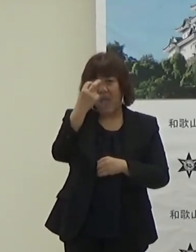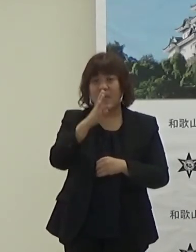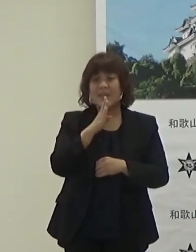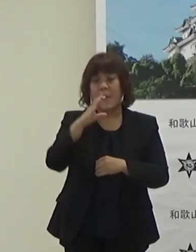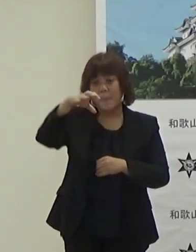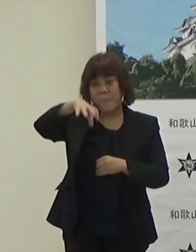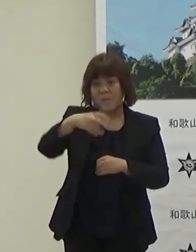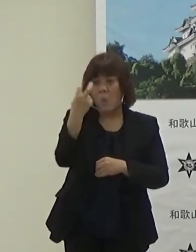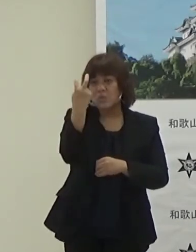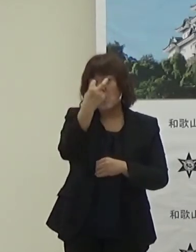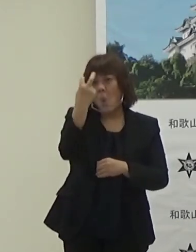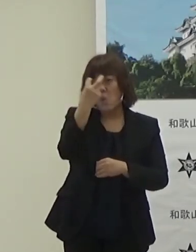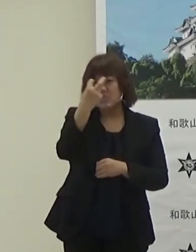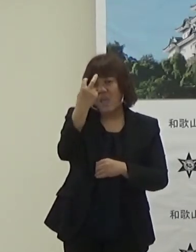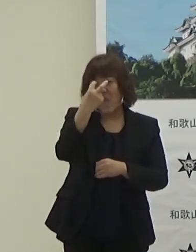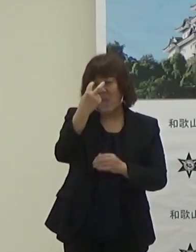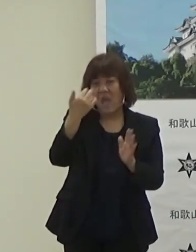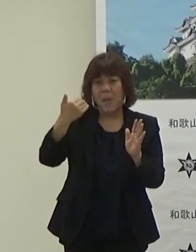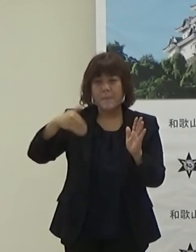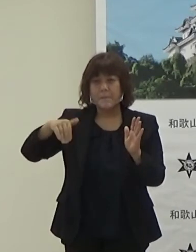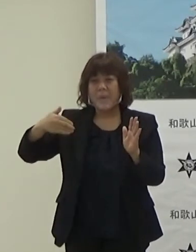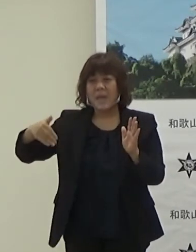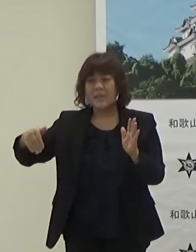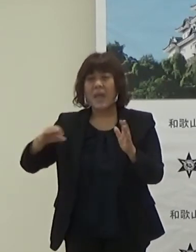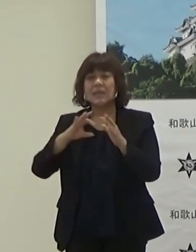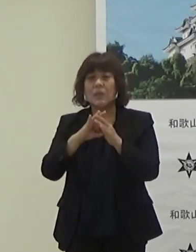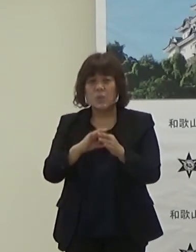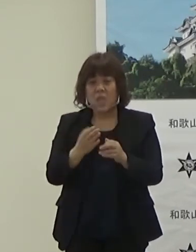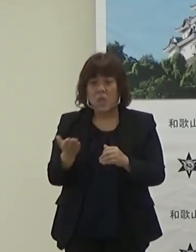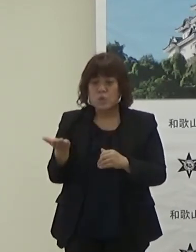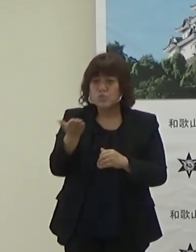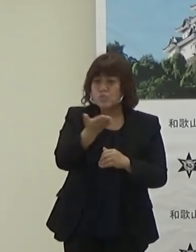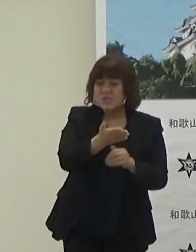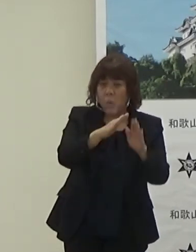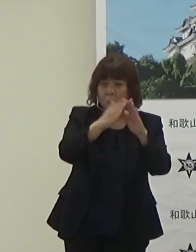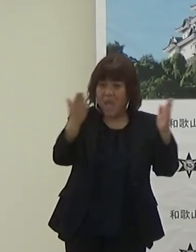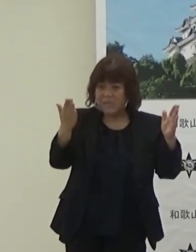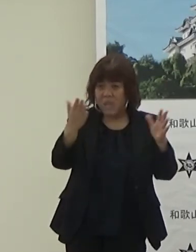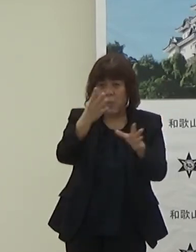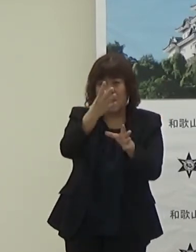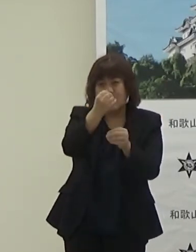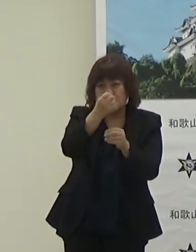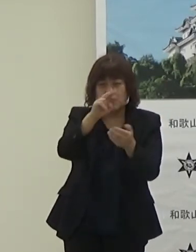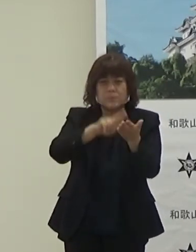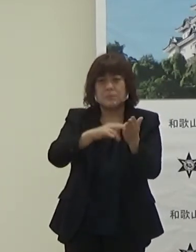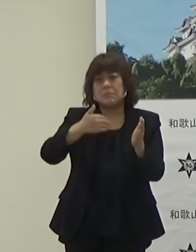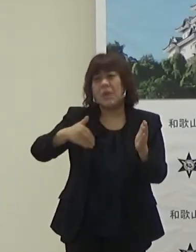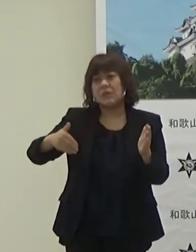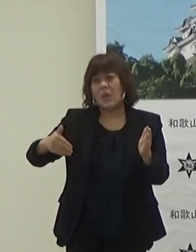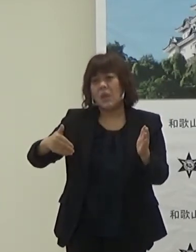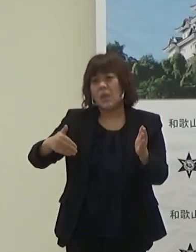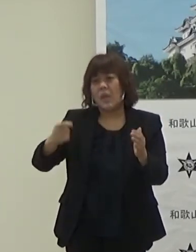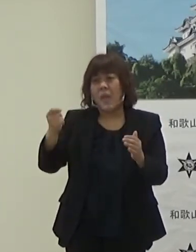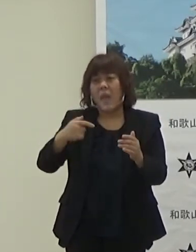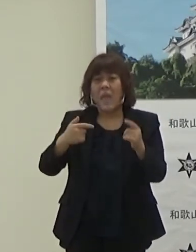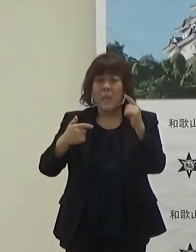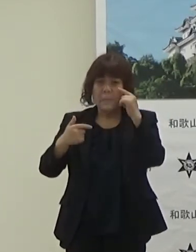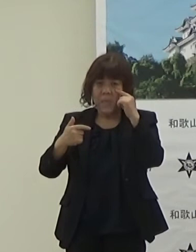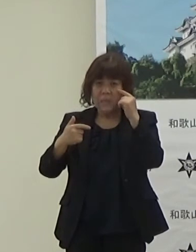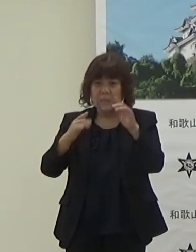まだできていないということで次の開催日が未定ということになってます できるだけはやいうちに1回開催しても